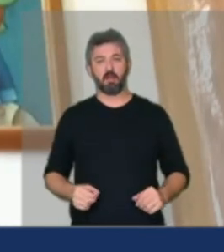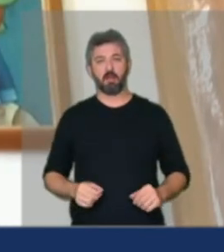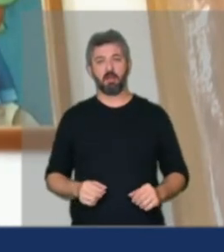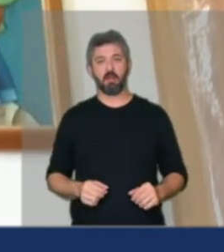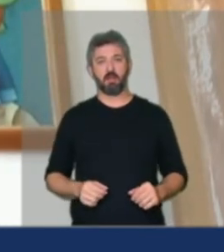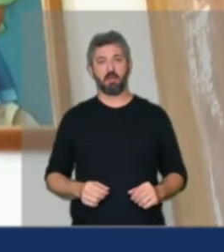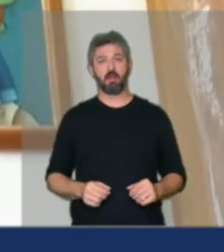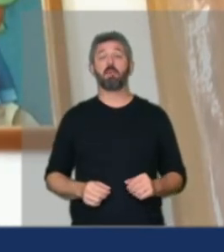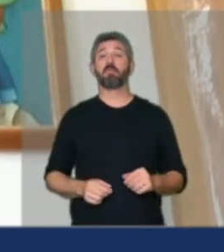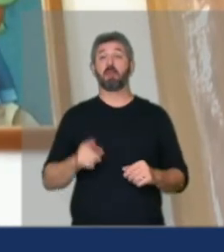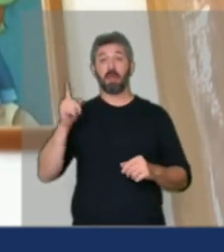INSTITUIÇÃO MAIS LIGADA É SOCIEDADE CIVIL PORQUE SE DIZ